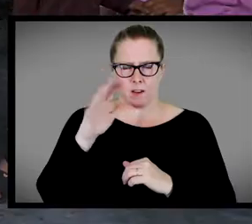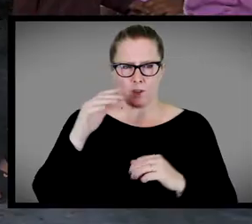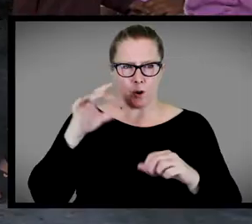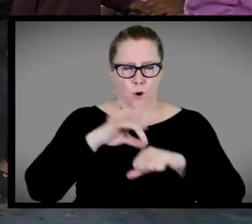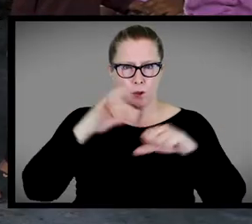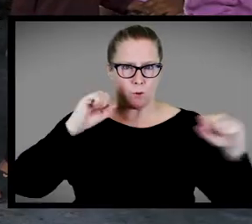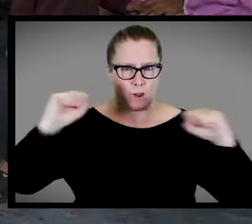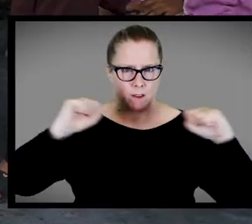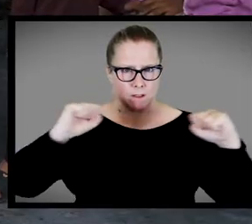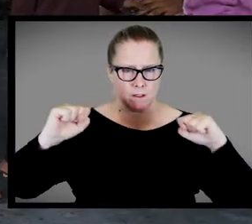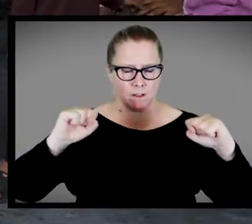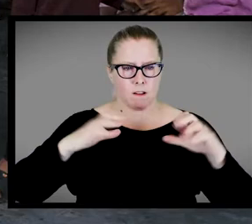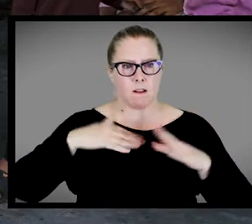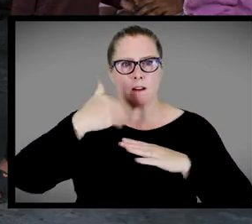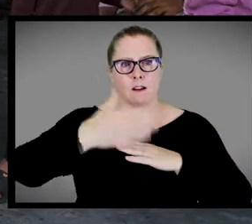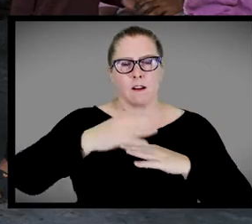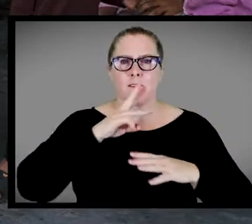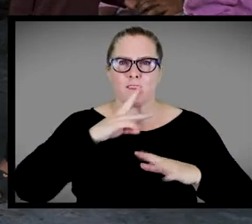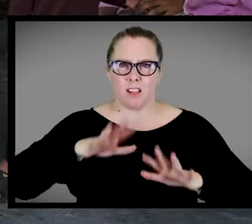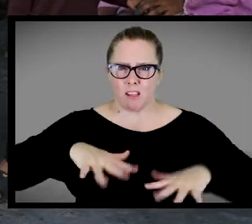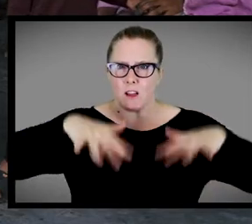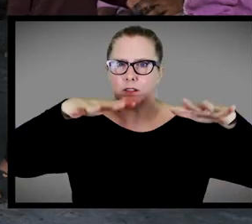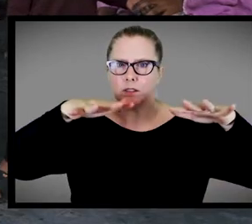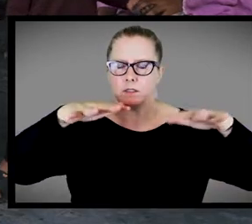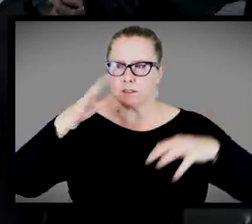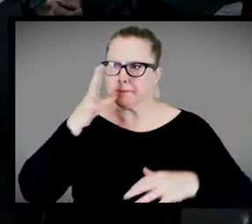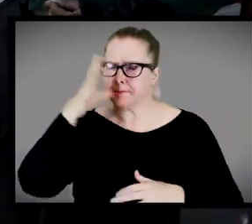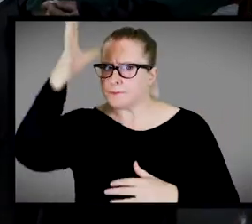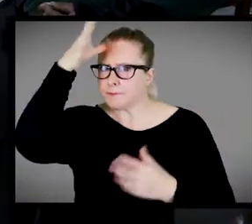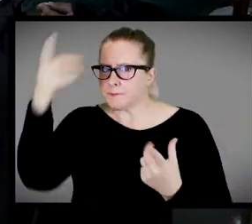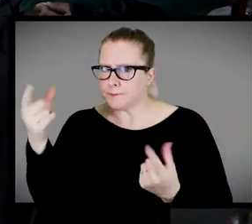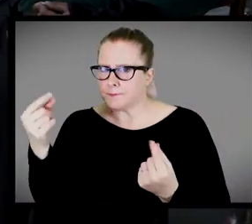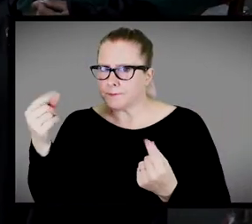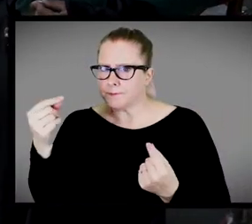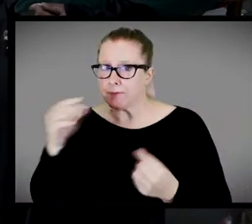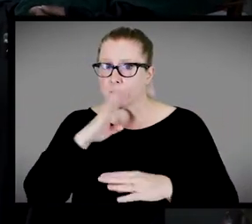ترك الآباء بناتهم [ذوات الإعاقة] في الكارثة